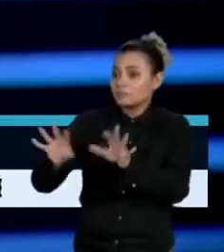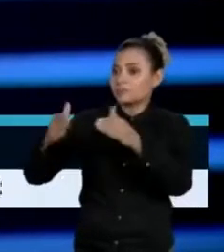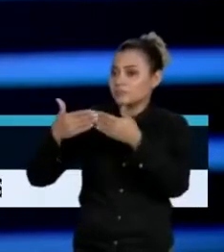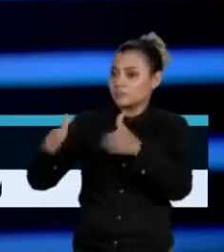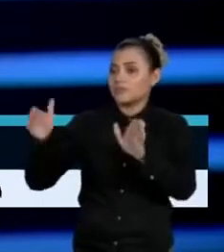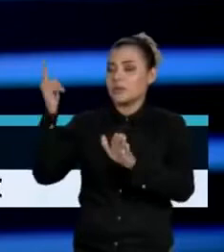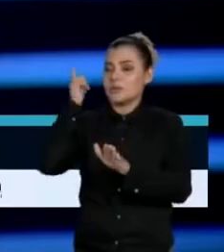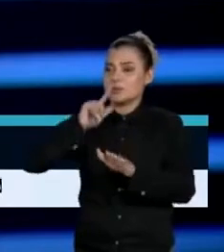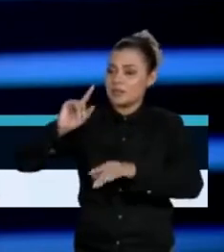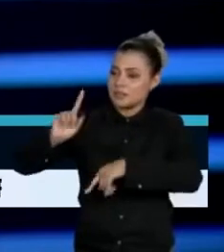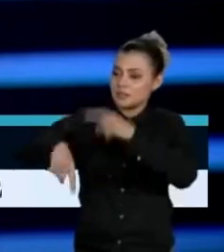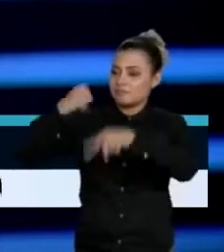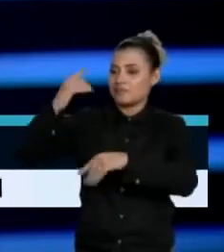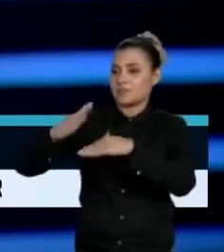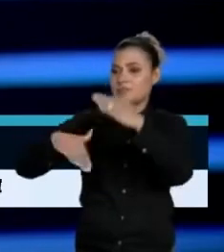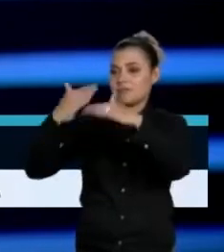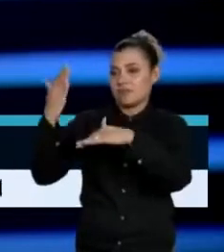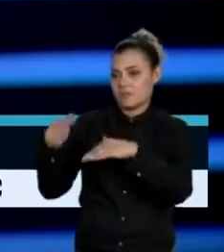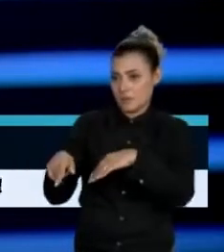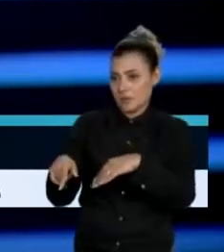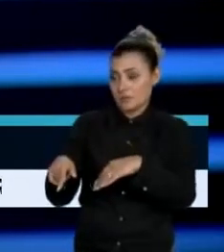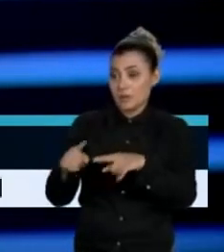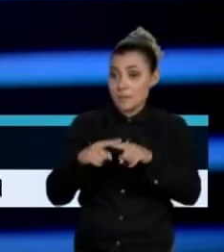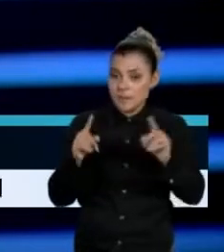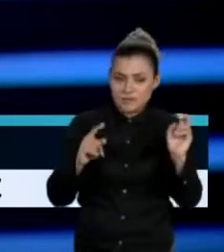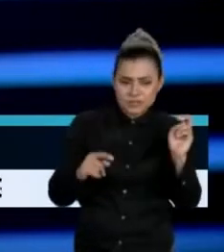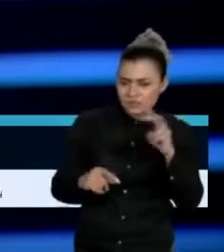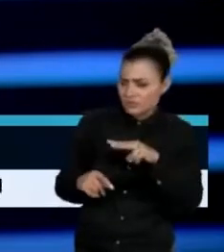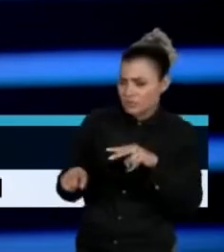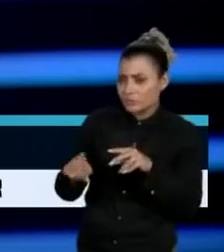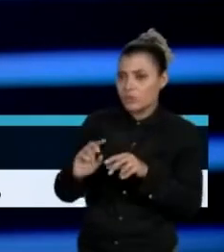desenvolveriam e o que a gente viu o contrário é o aumento da inflação